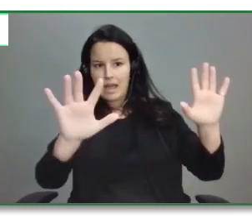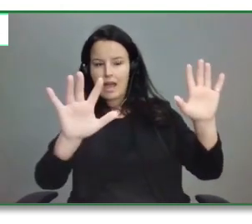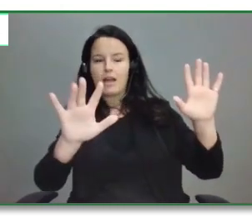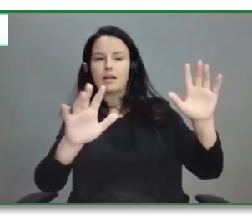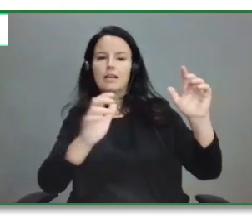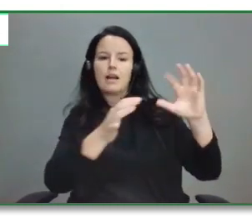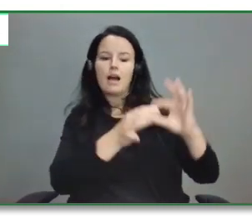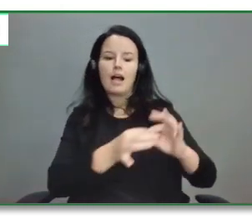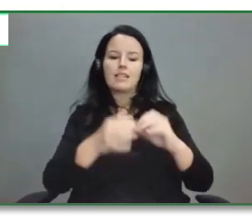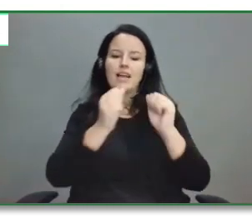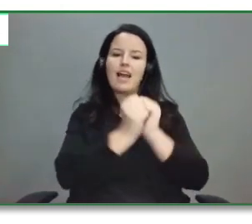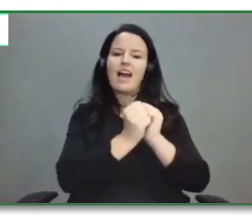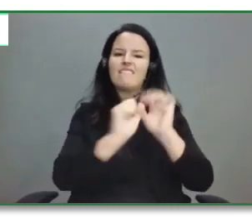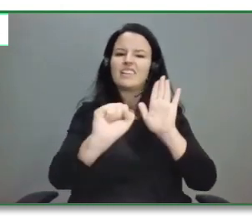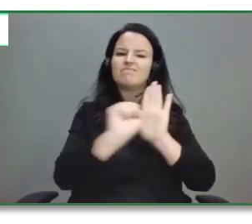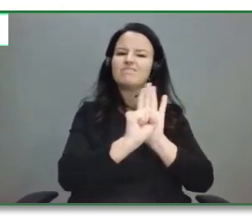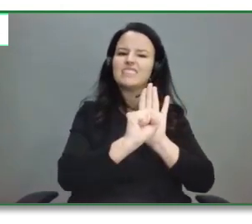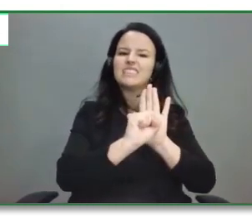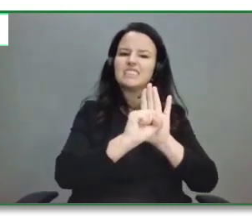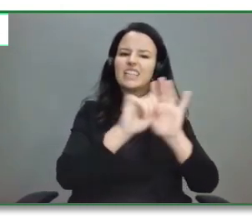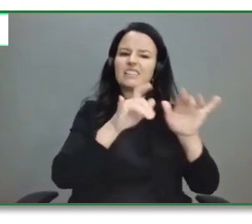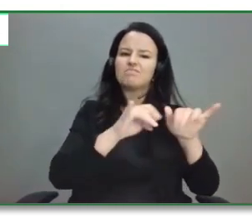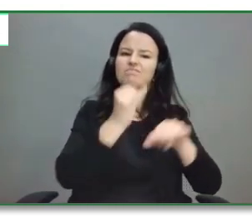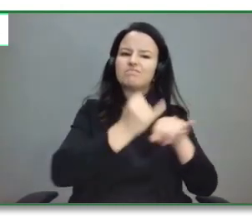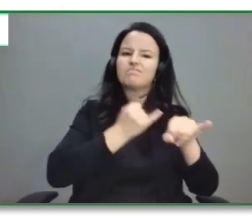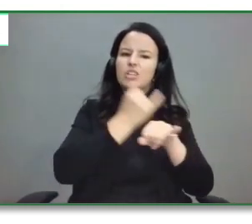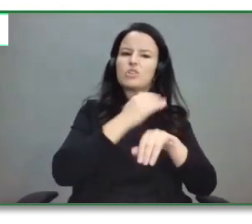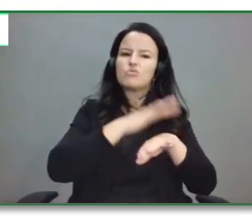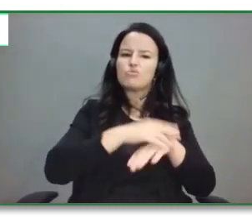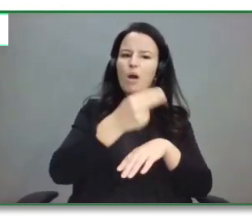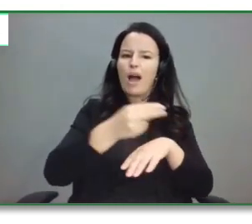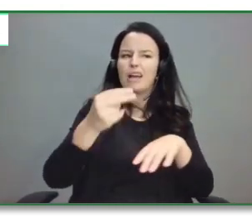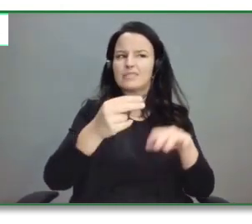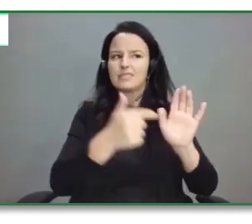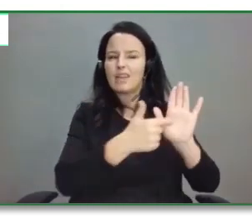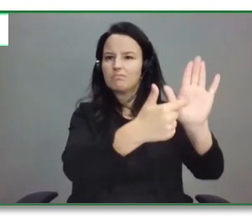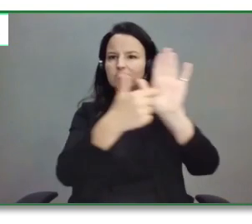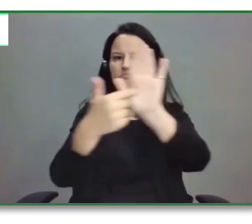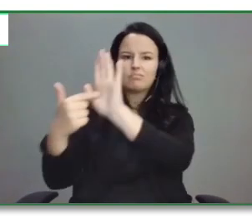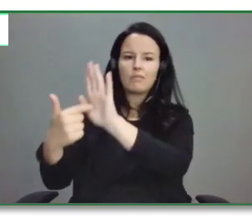de handicap et où toutes les informations sur les installations